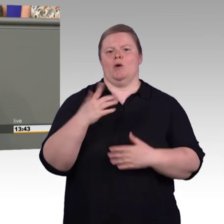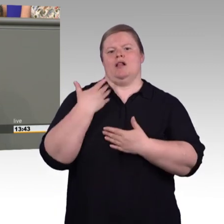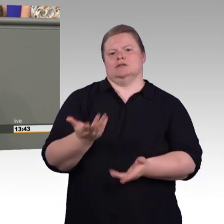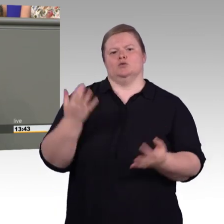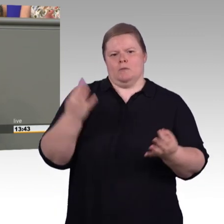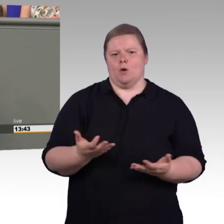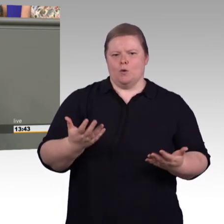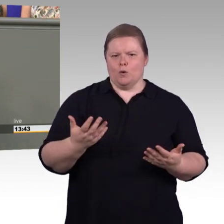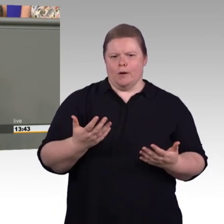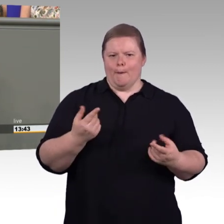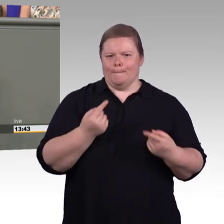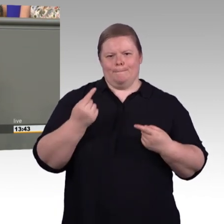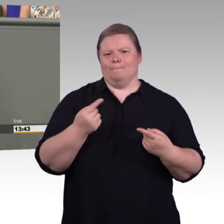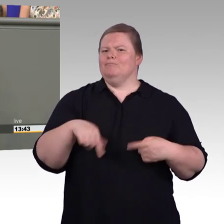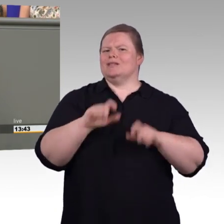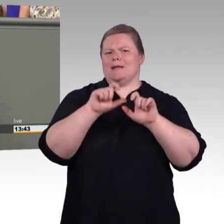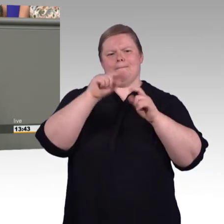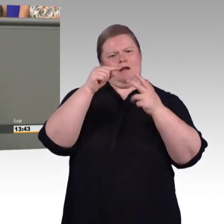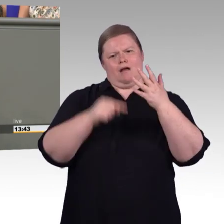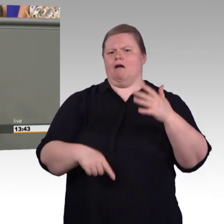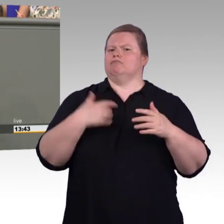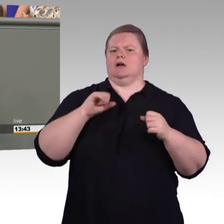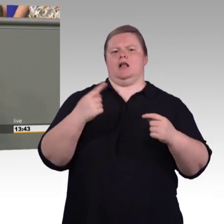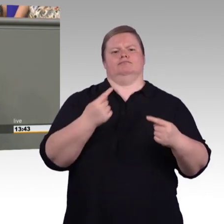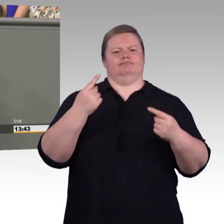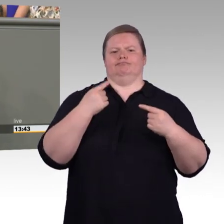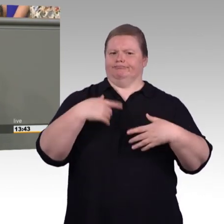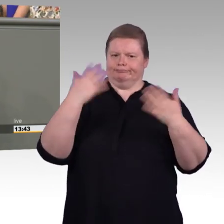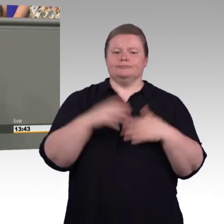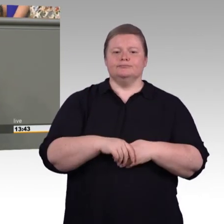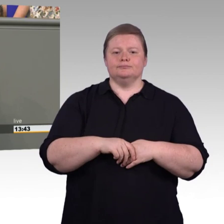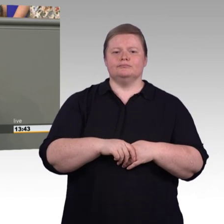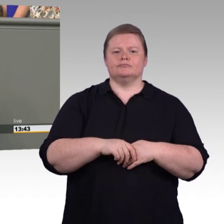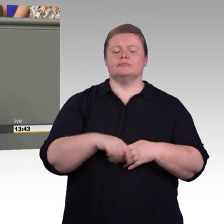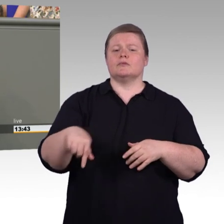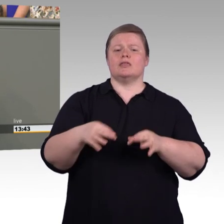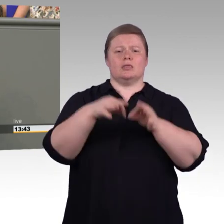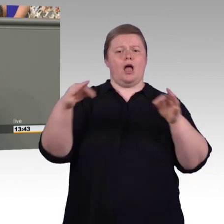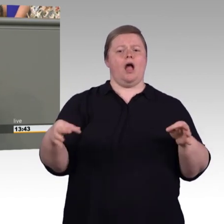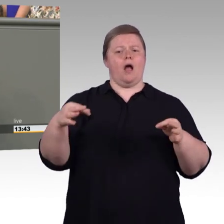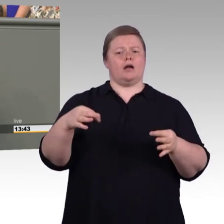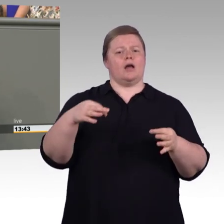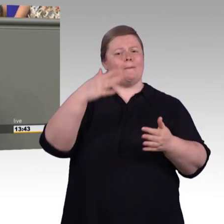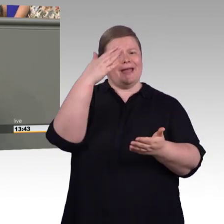wie wir die Rechte von Familien, aber wie wir auch Kinder ganz konkret stärken, weil unser Ziel muss in der Tat sein,